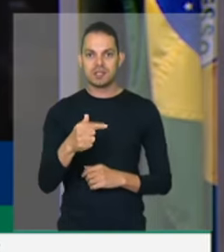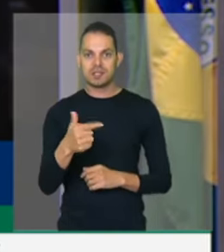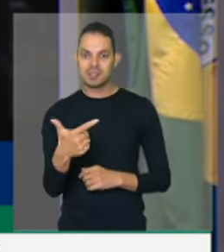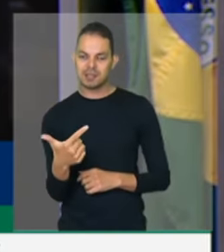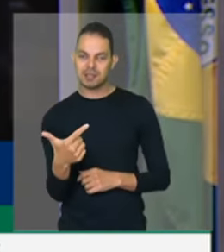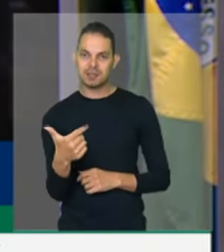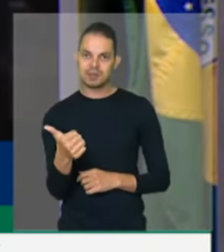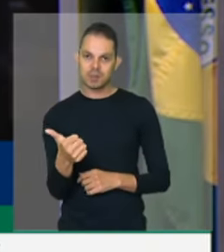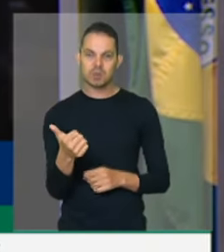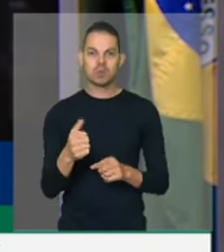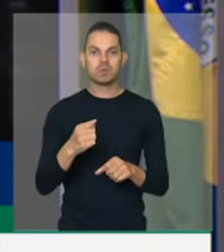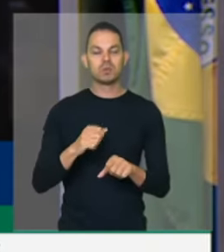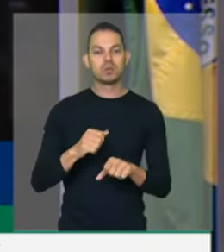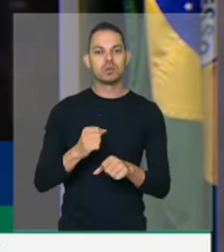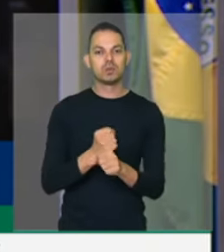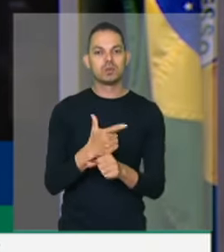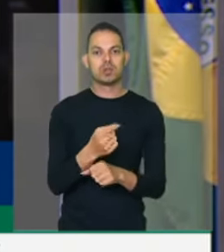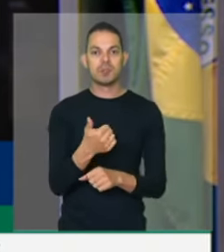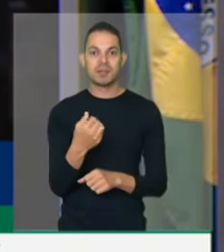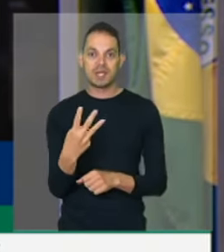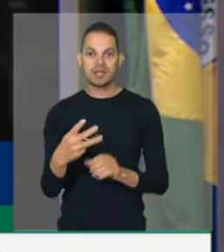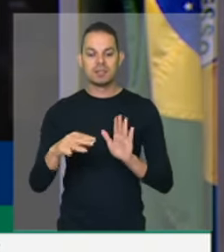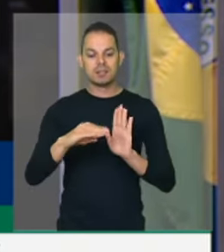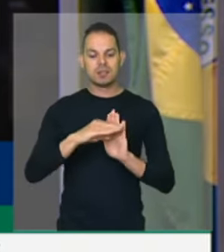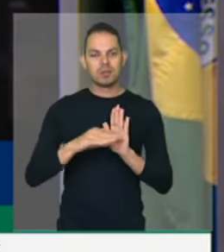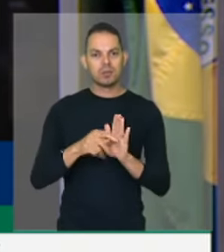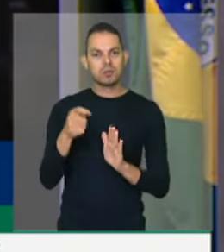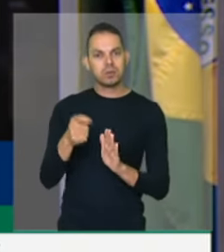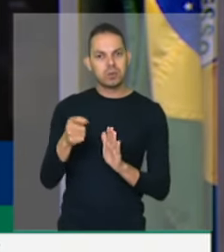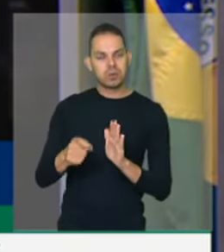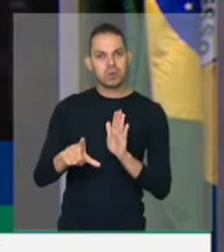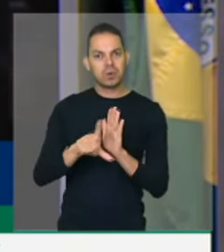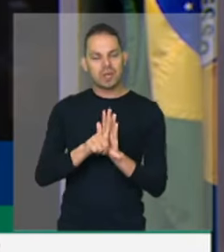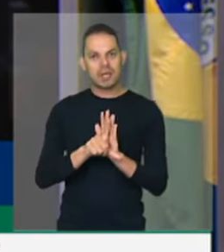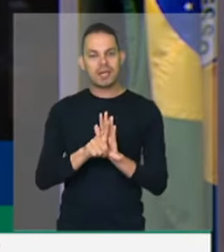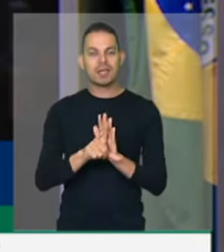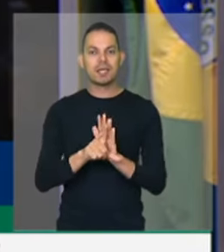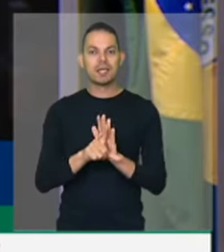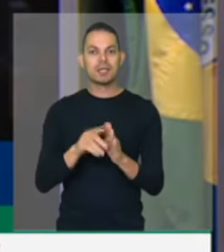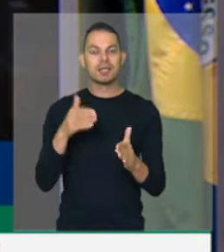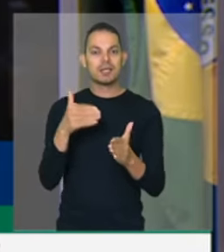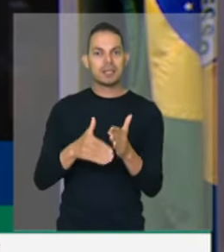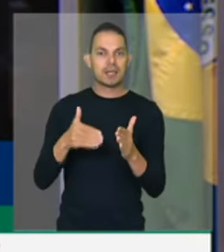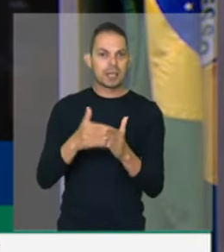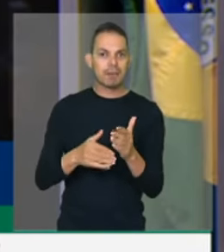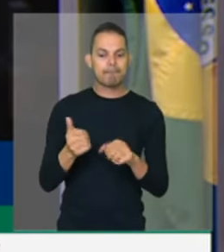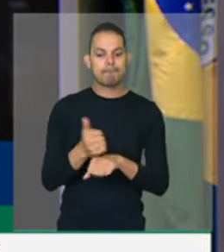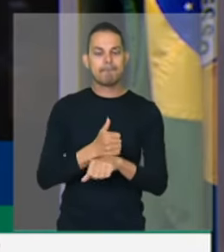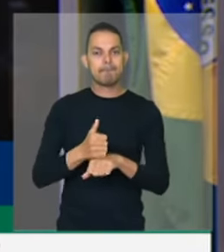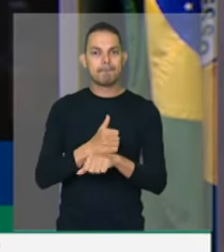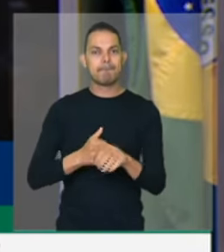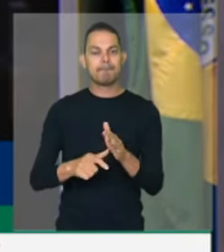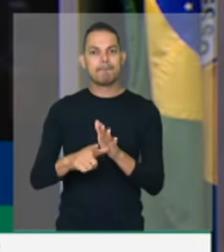ADMINISTRATIVAS QUE IMPEÇAM PROFISSIONAIS COM EXPERIÊNCIA PRÉVIA NO SISTEMA ÚNICO DE SAÚDE, DE ATUAREM REGULARMENTE COMO MÉDICOS NO